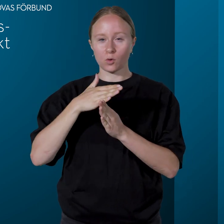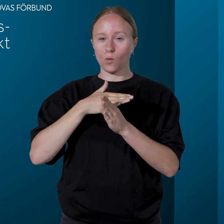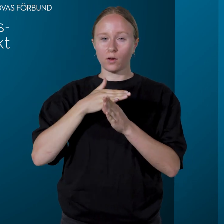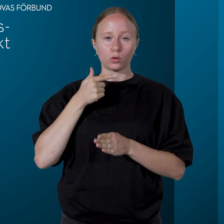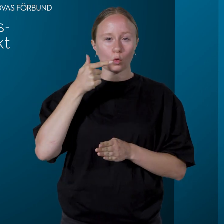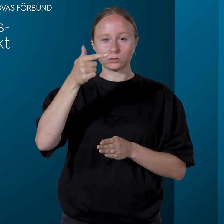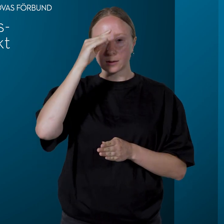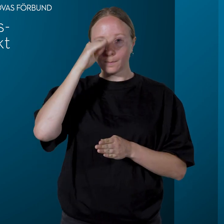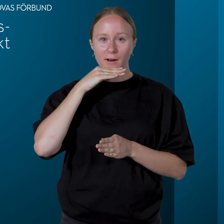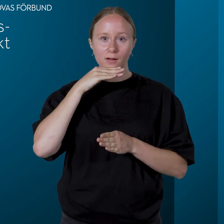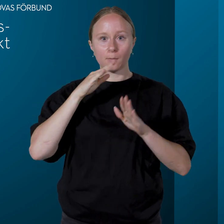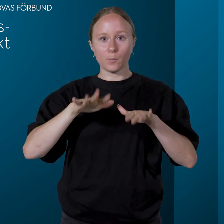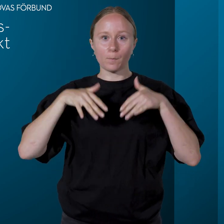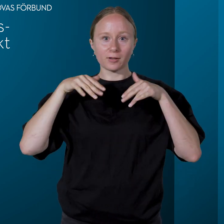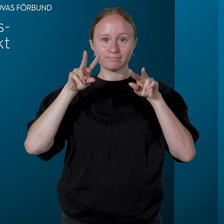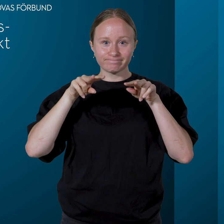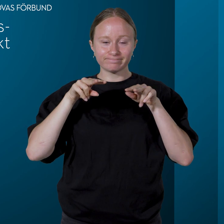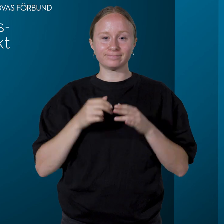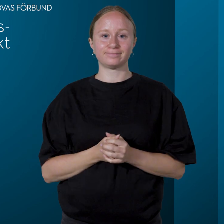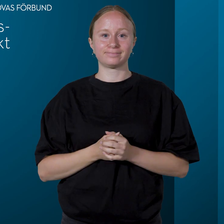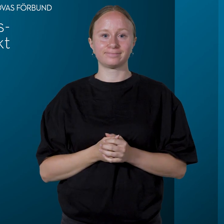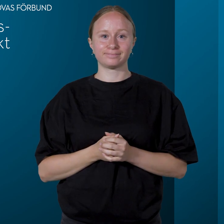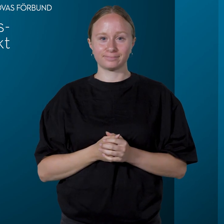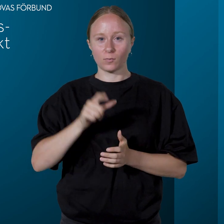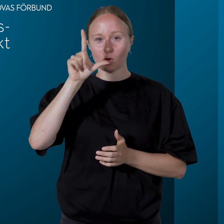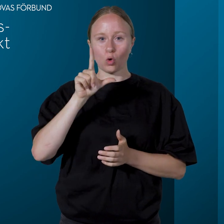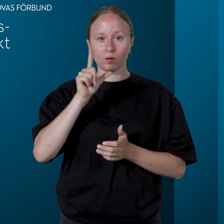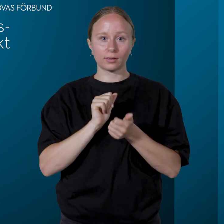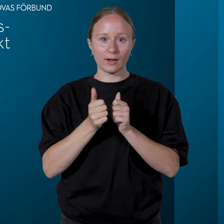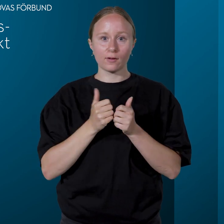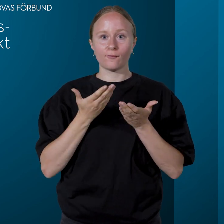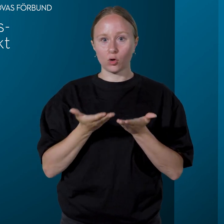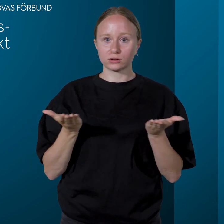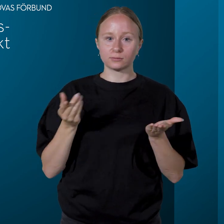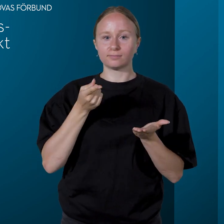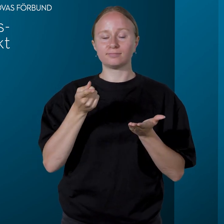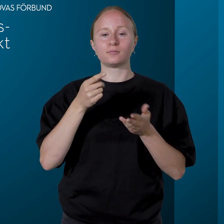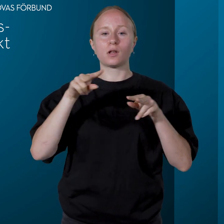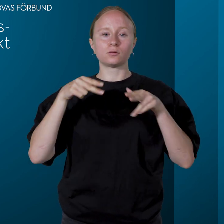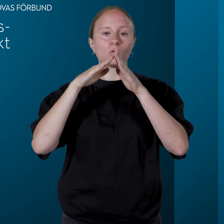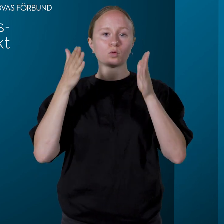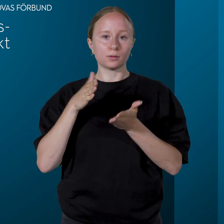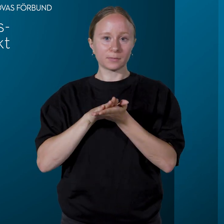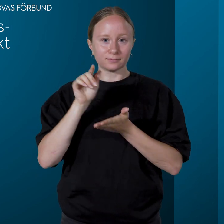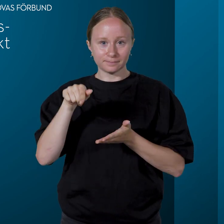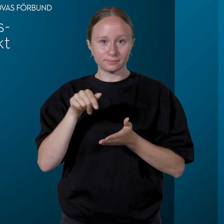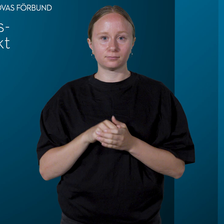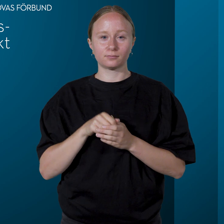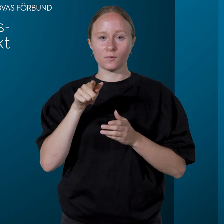med en publik på ungefär ett tusental. Lördagens tävlingsföreställningar hölls i Tanssin talo (Dansens hus), -